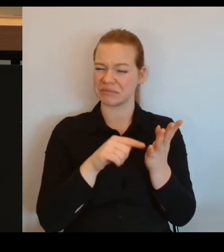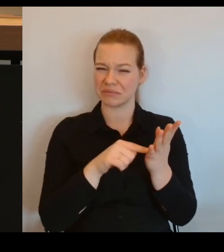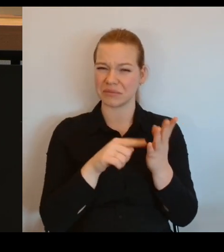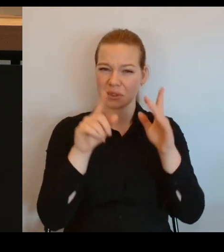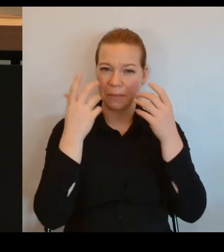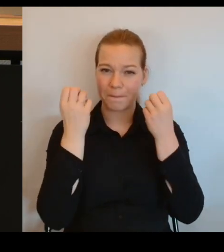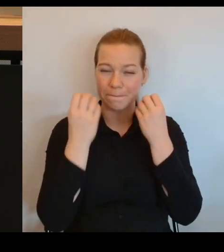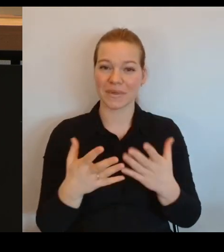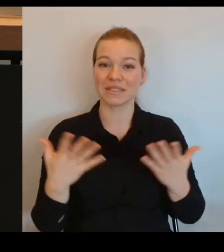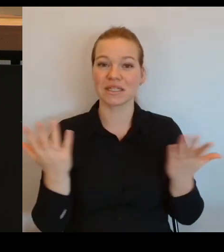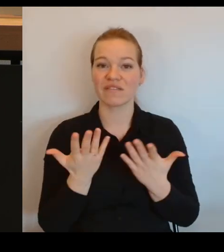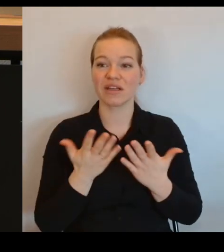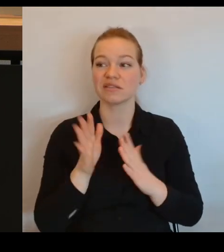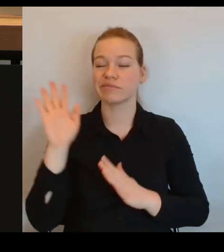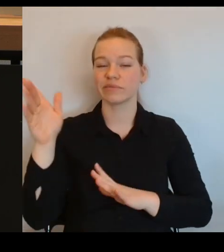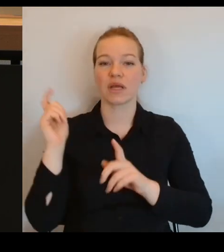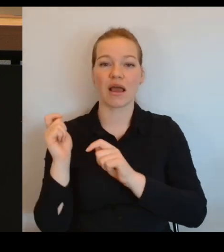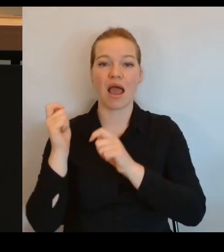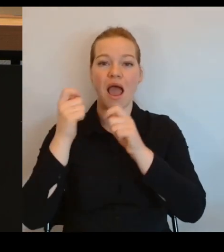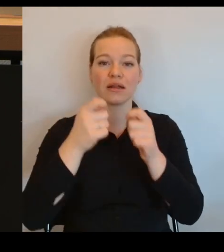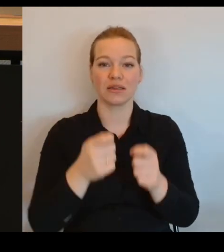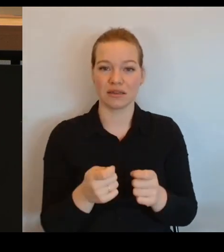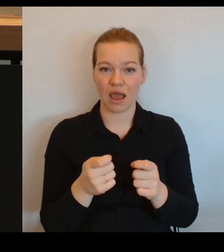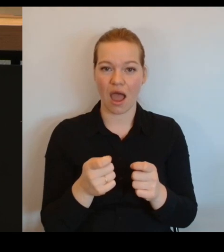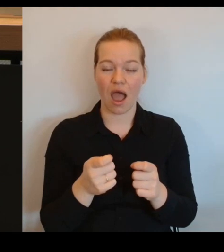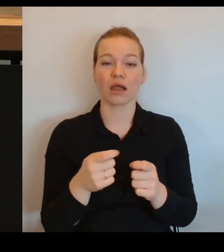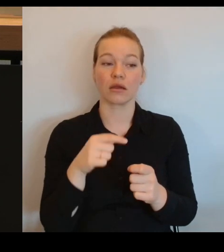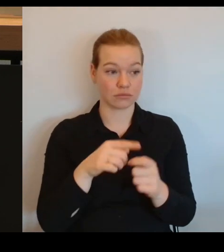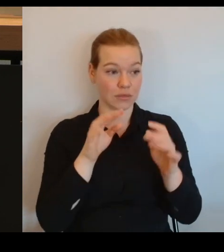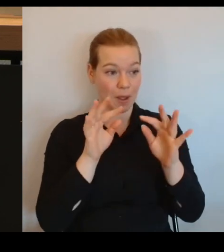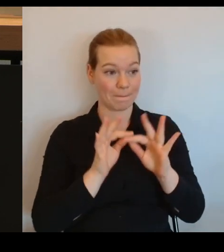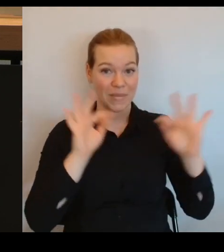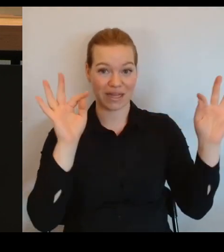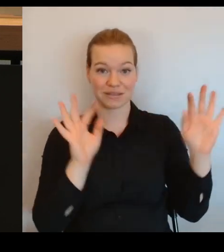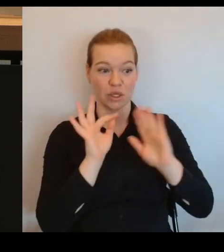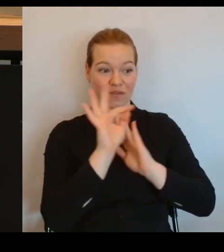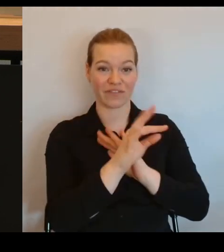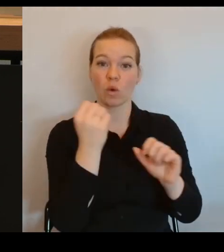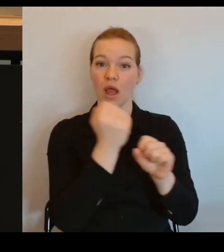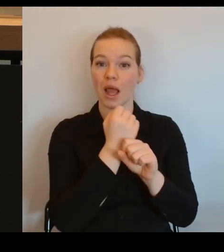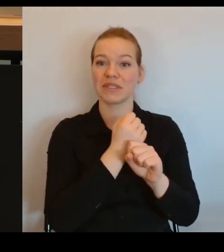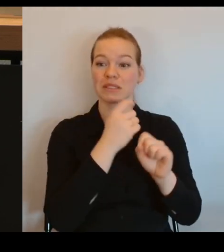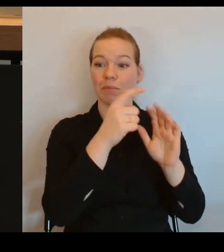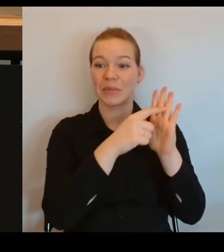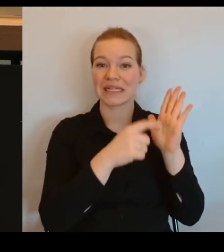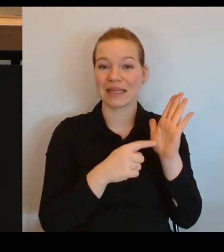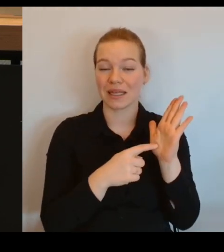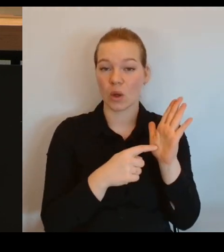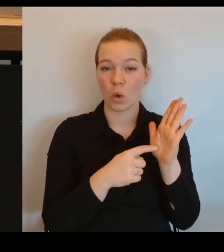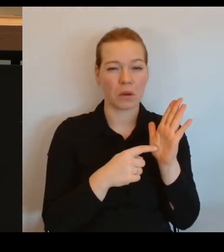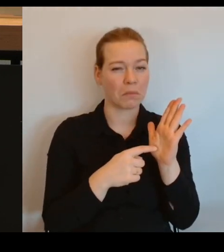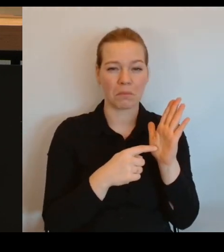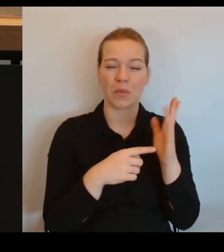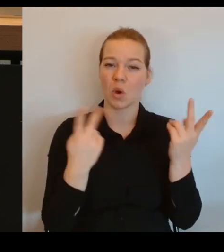Arbeitsbedingungen im ÖPNV noch einem Beitrag zum Klimaschutz leistet. Und dennoch Sie wissen